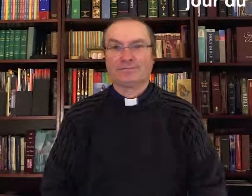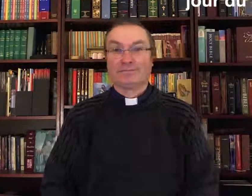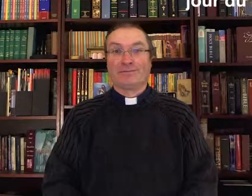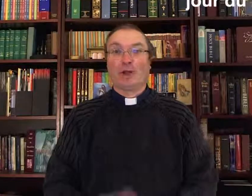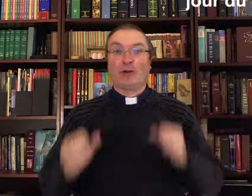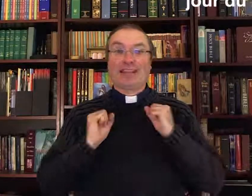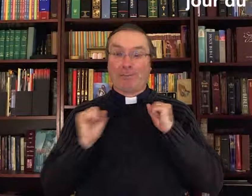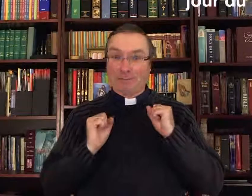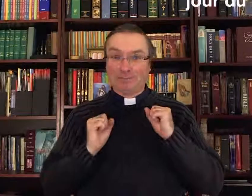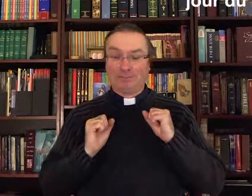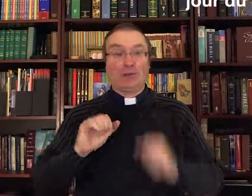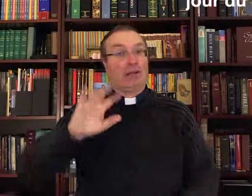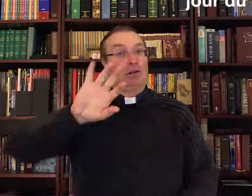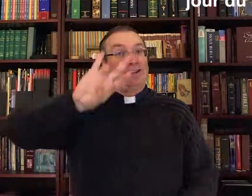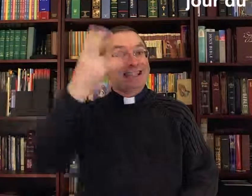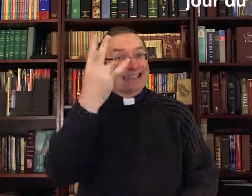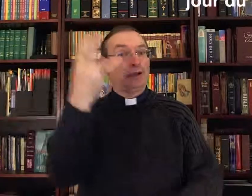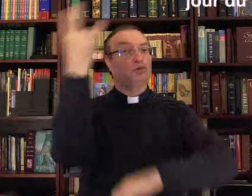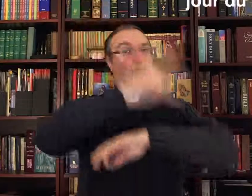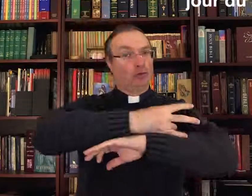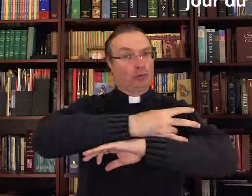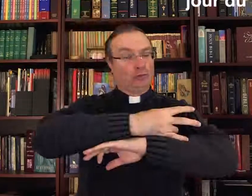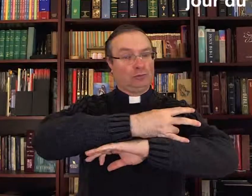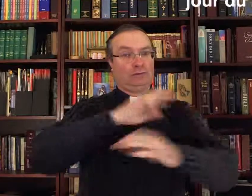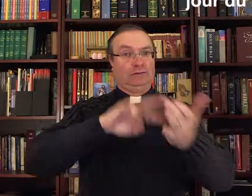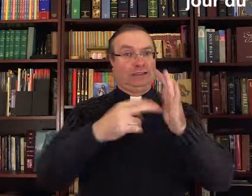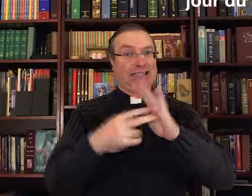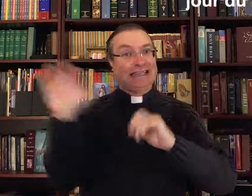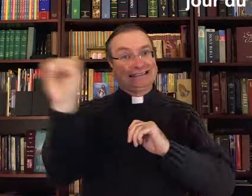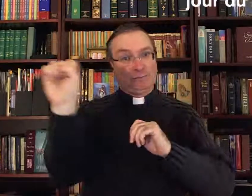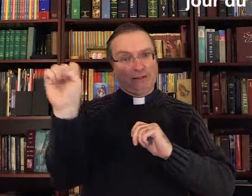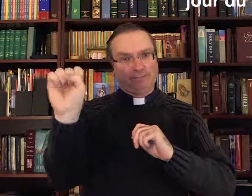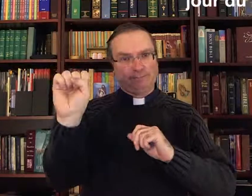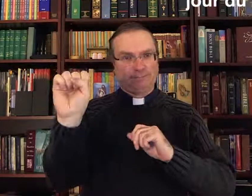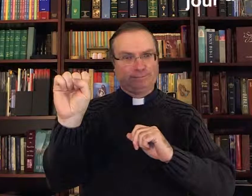Le sabbat c’est le septième jour donc le samedi.